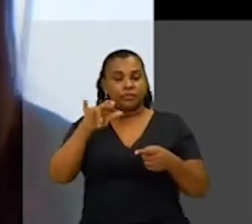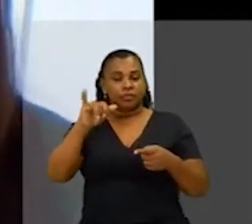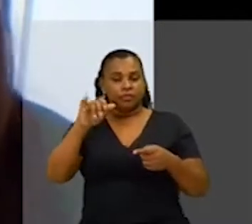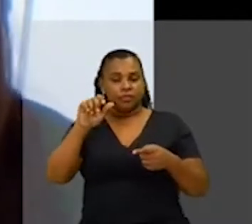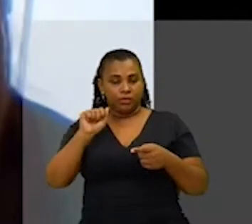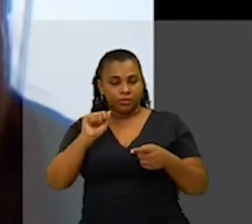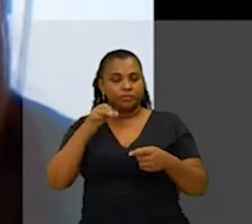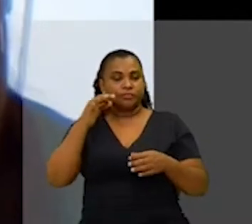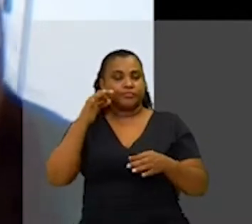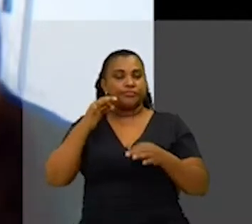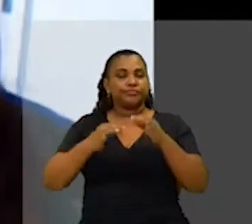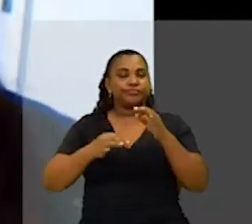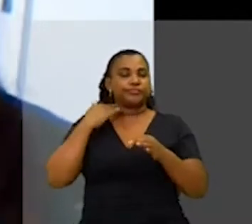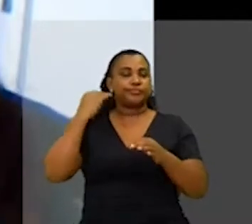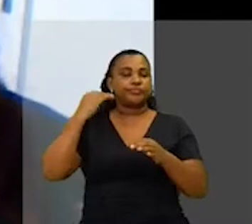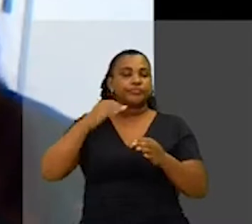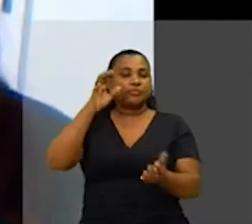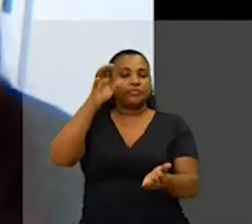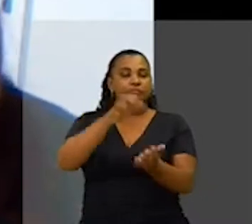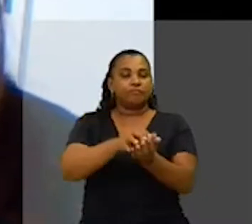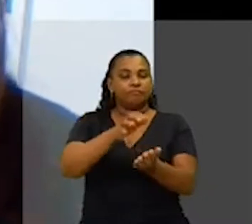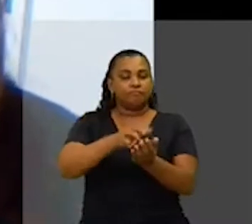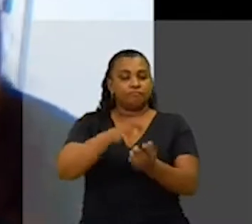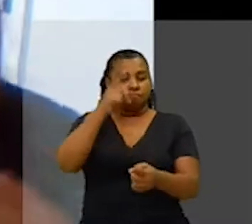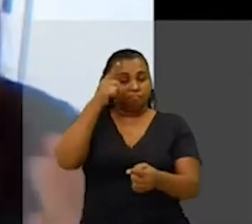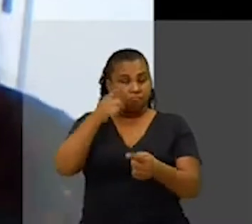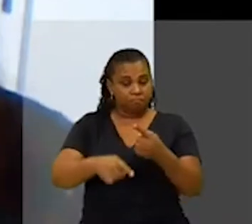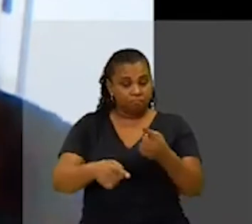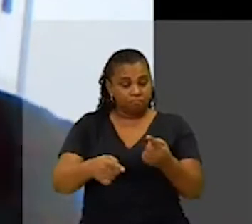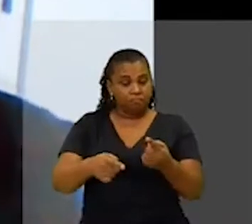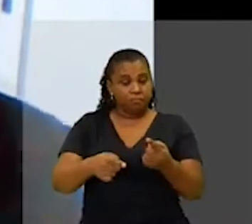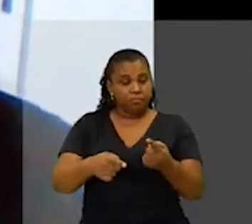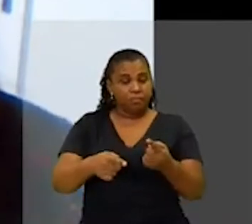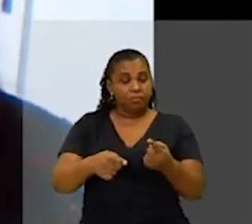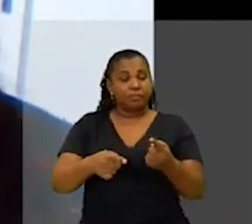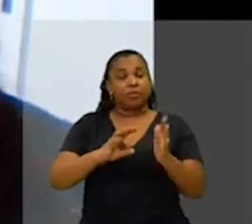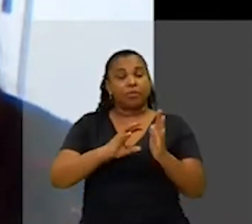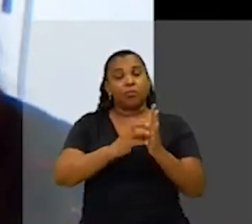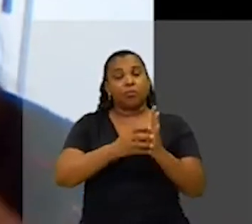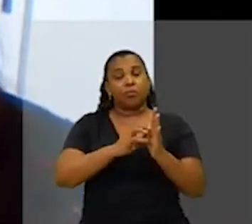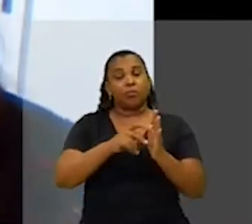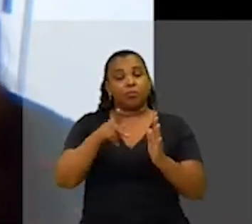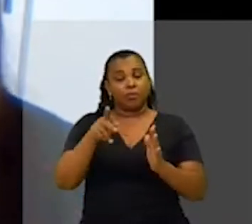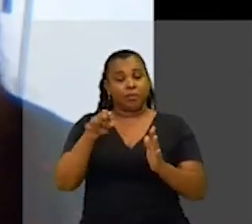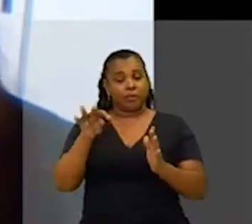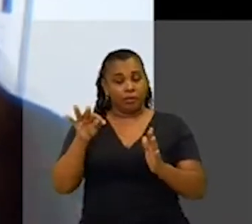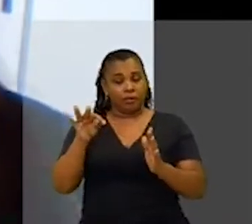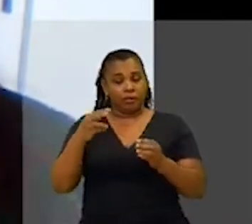Eleitoral de Pernambuco uma pré-candidatura filiada ao PTB do município de João a preso